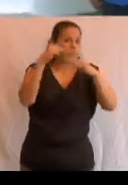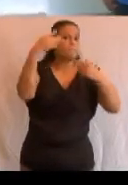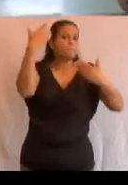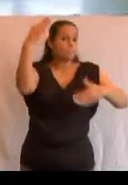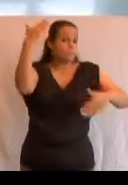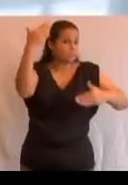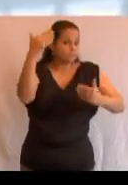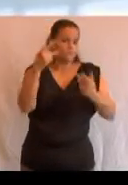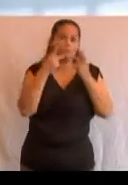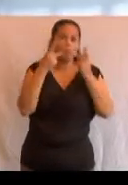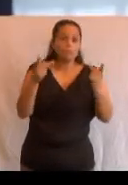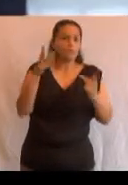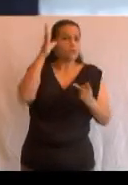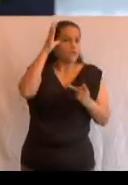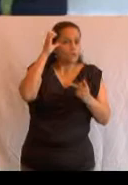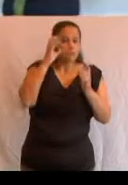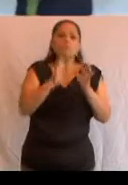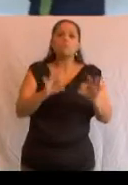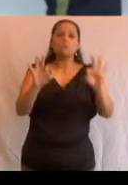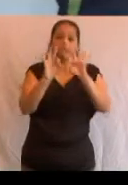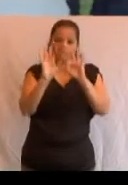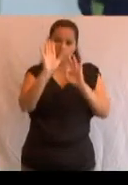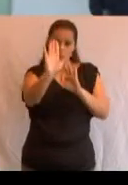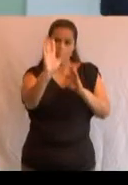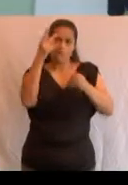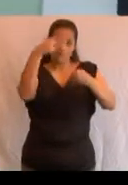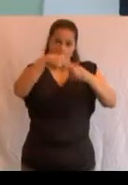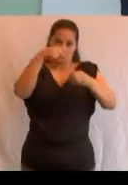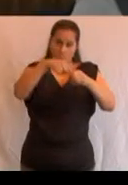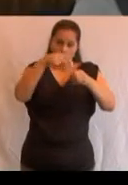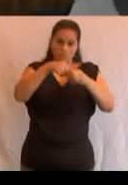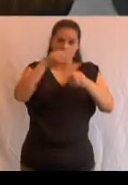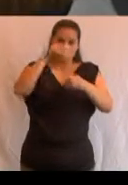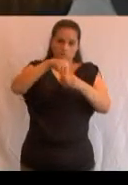creemos importante que la participación de ustedes, en la selección del candidato